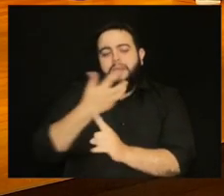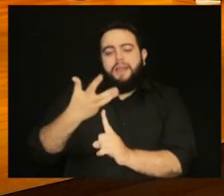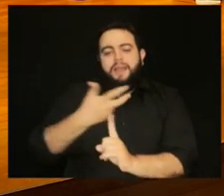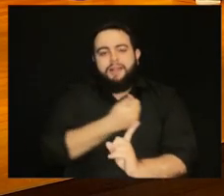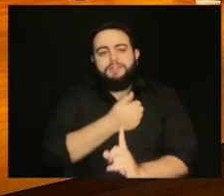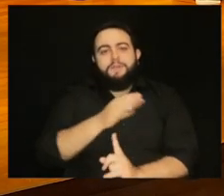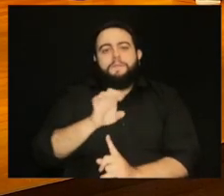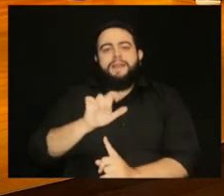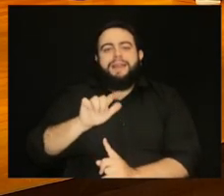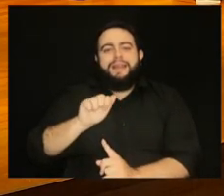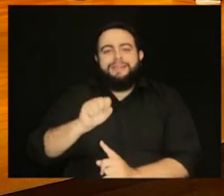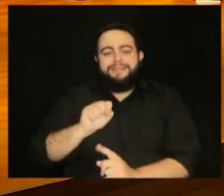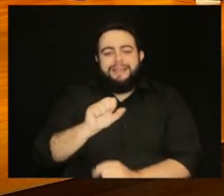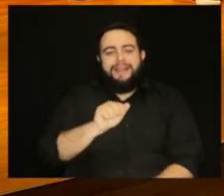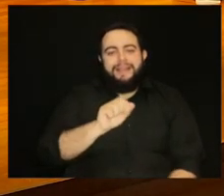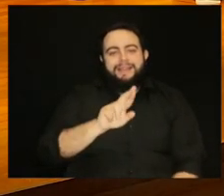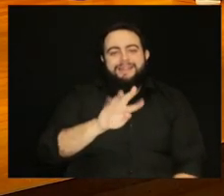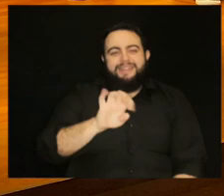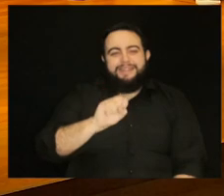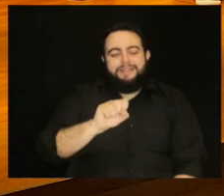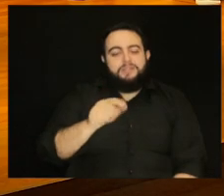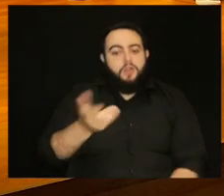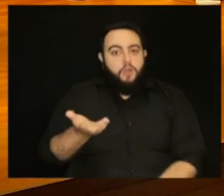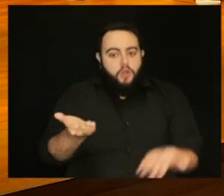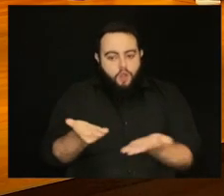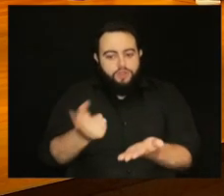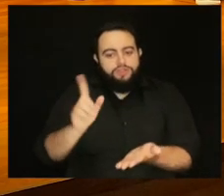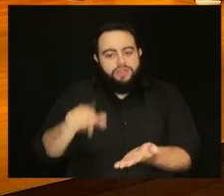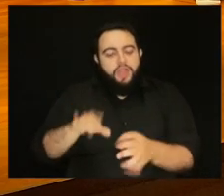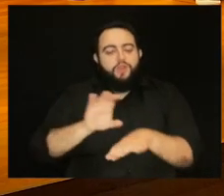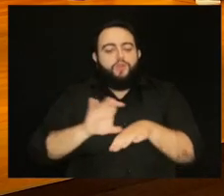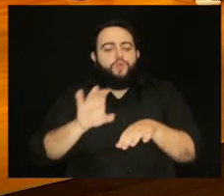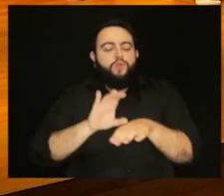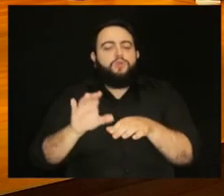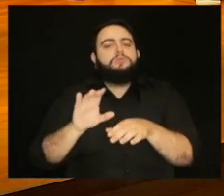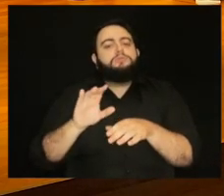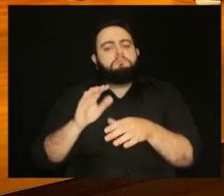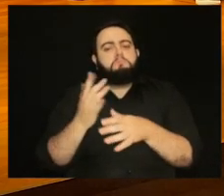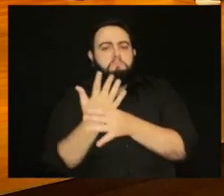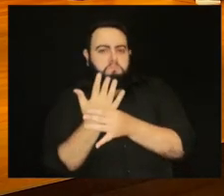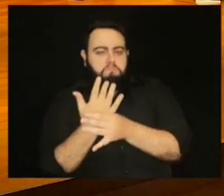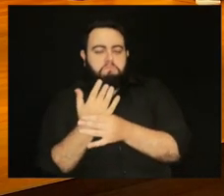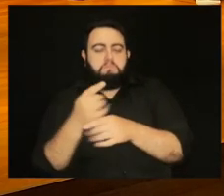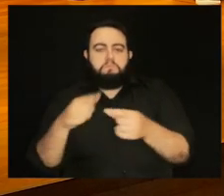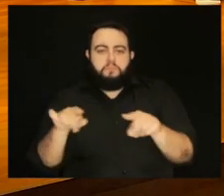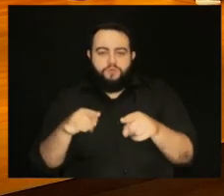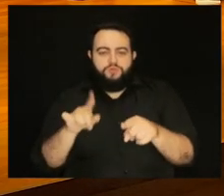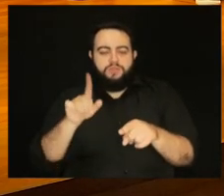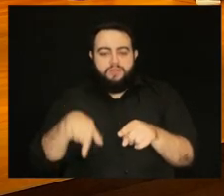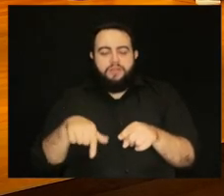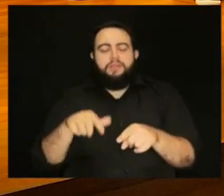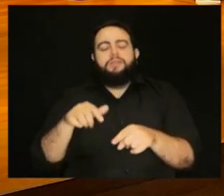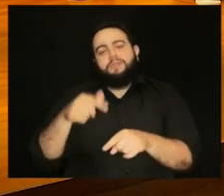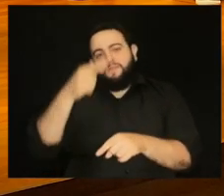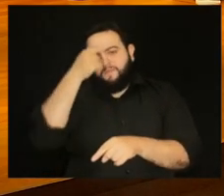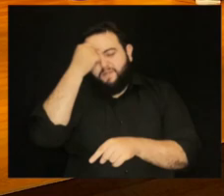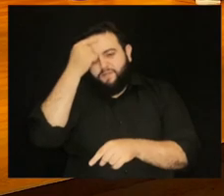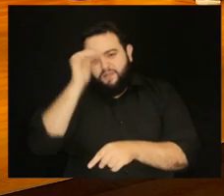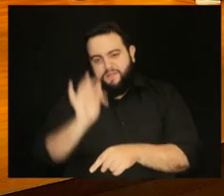curso de música da UFRGS, da Universidade Federal do Rio Grande do Sul porque um